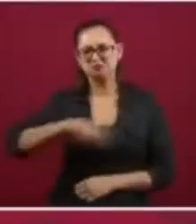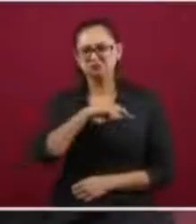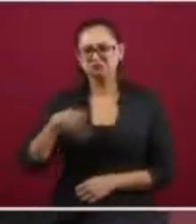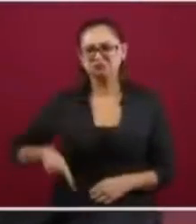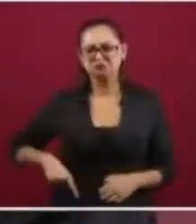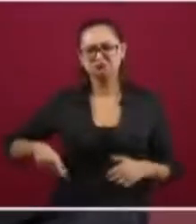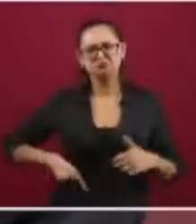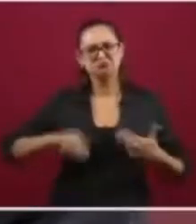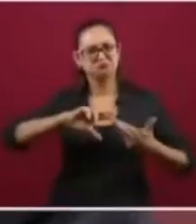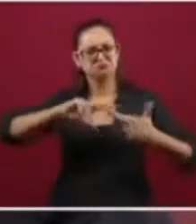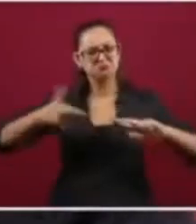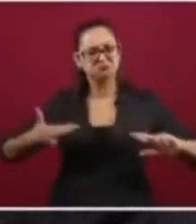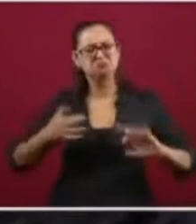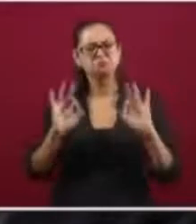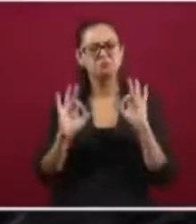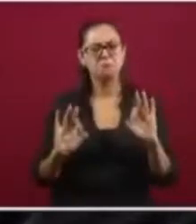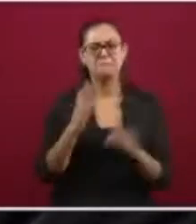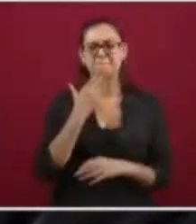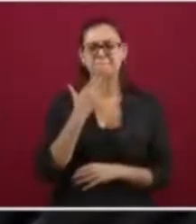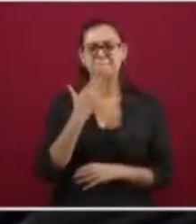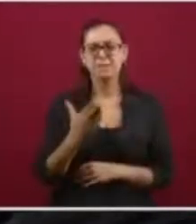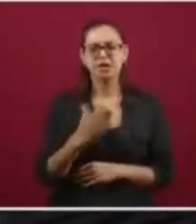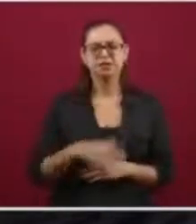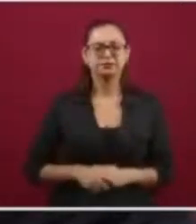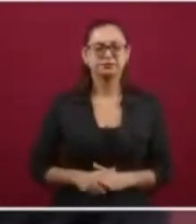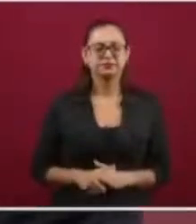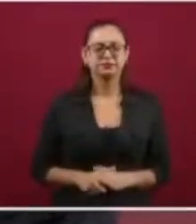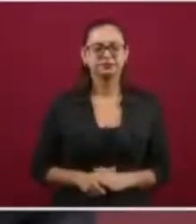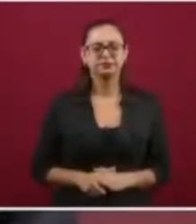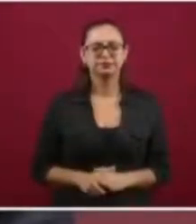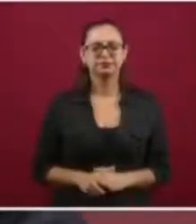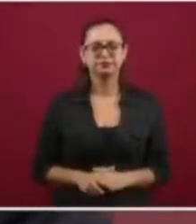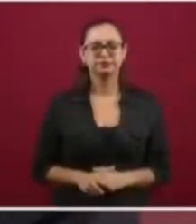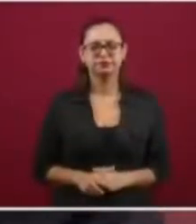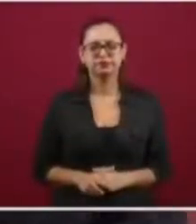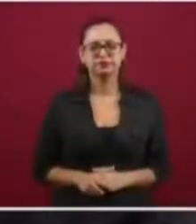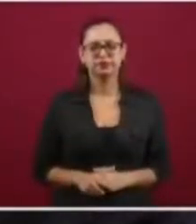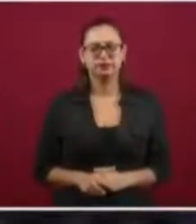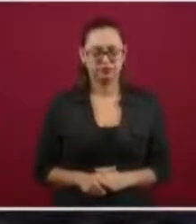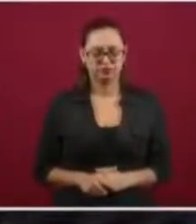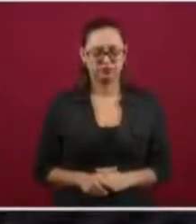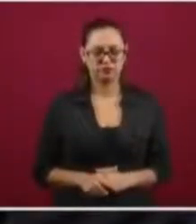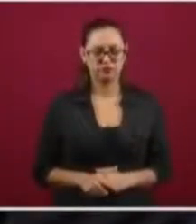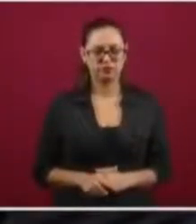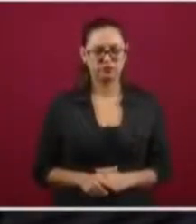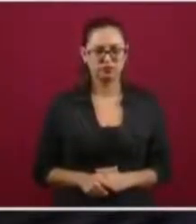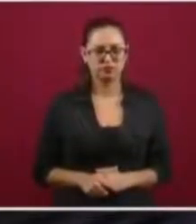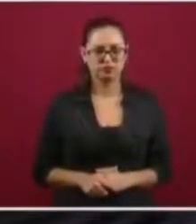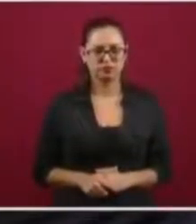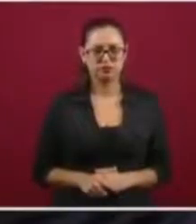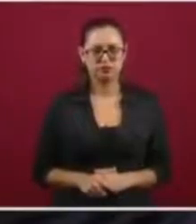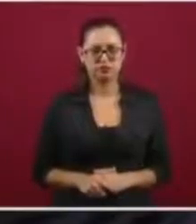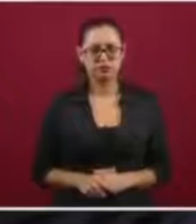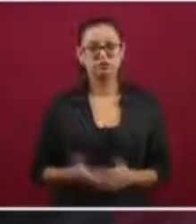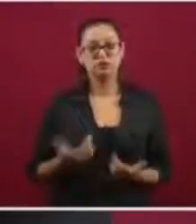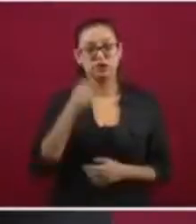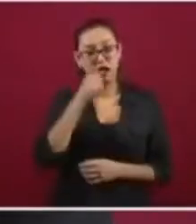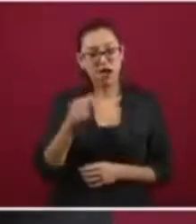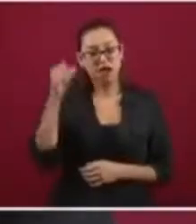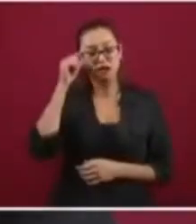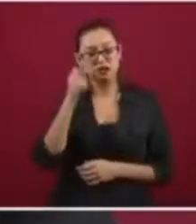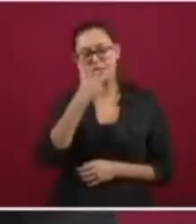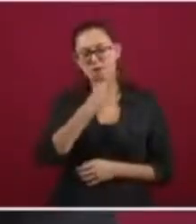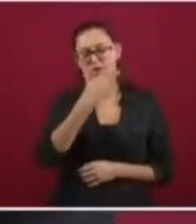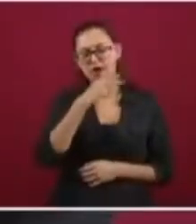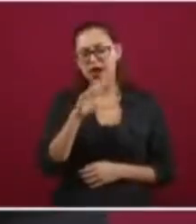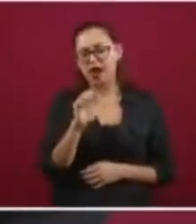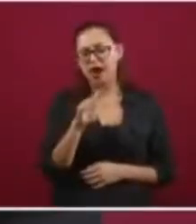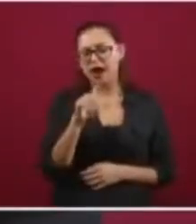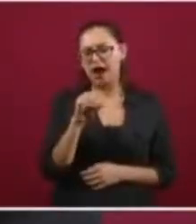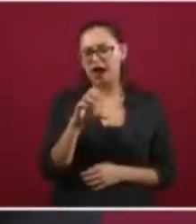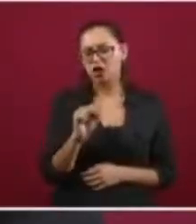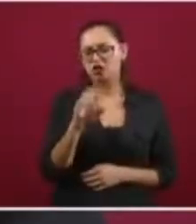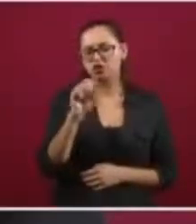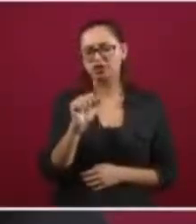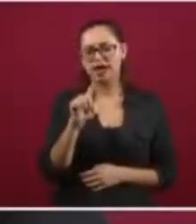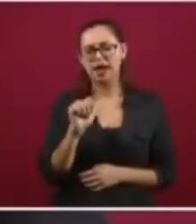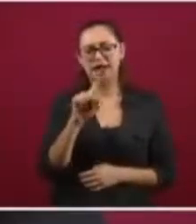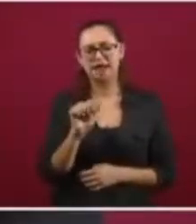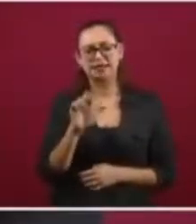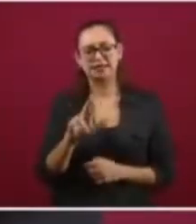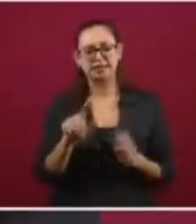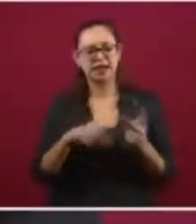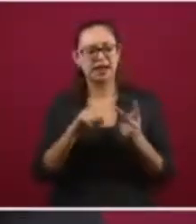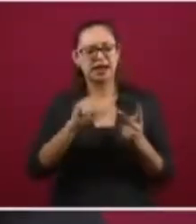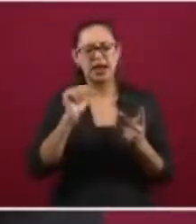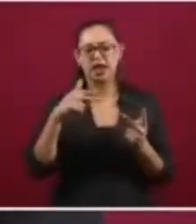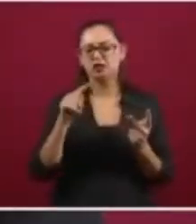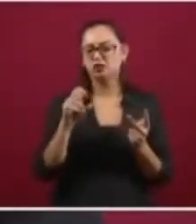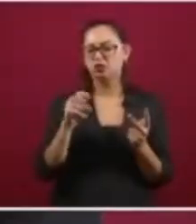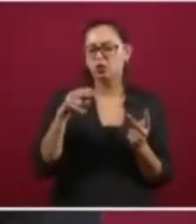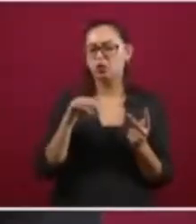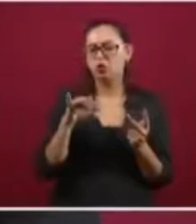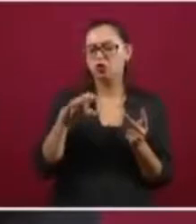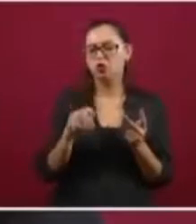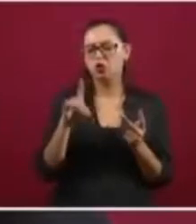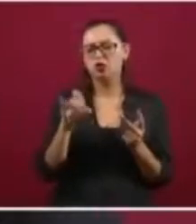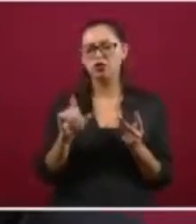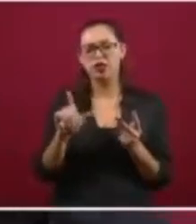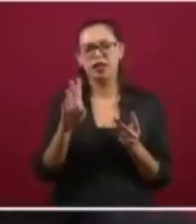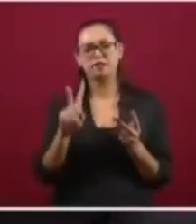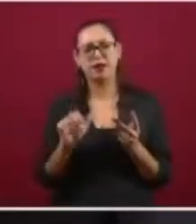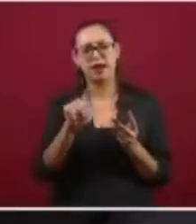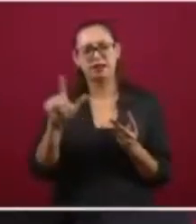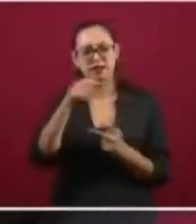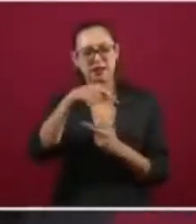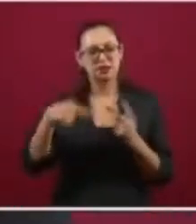Ayer nos reunimos con Carlos Salazar, con Antonio del Valle, que son representantes